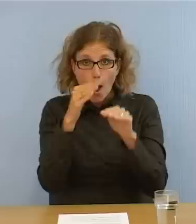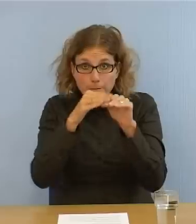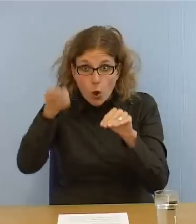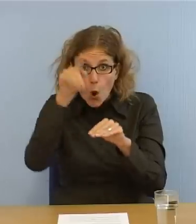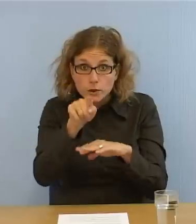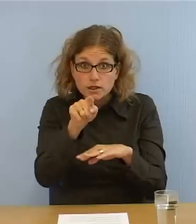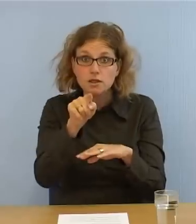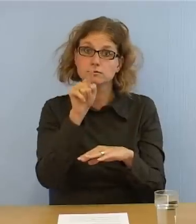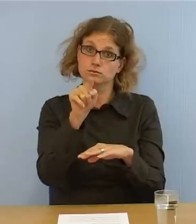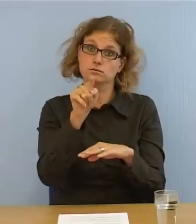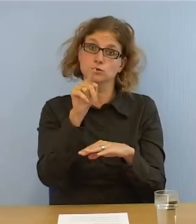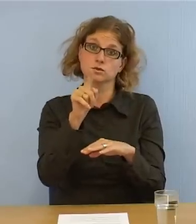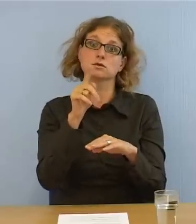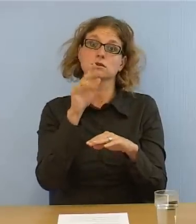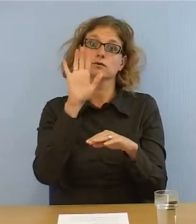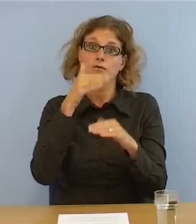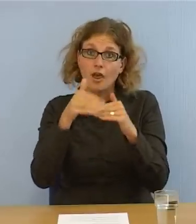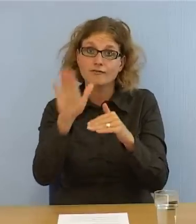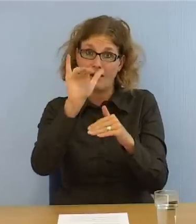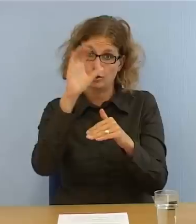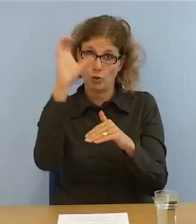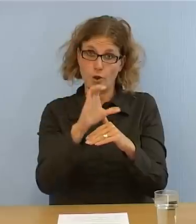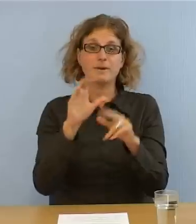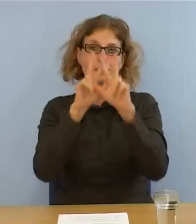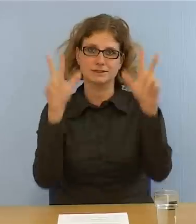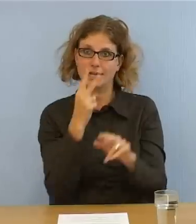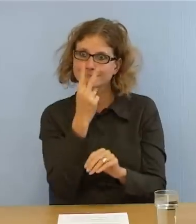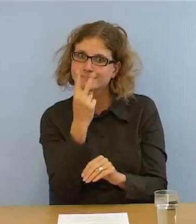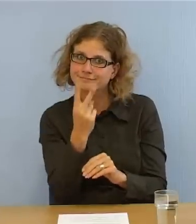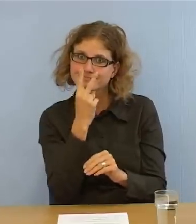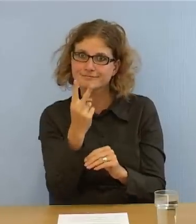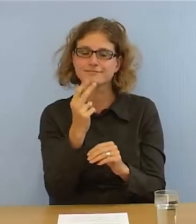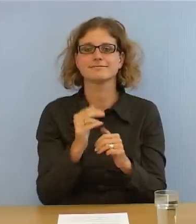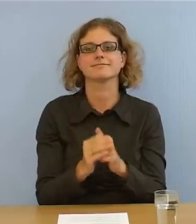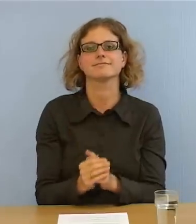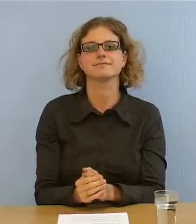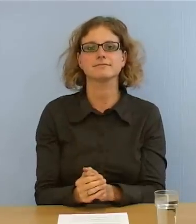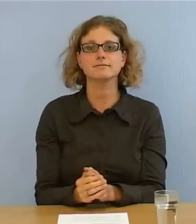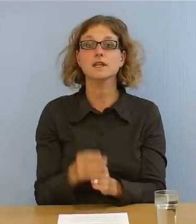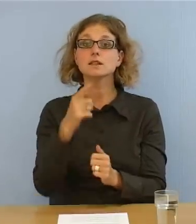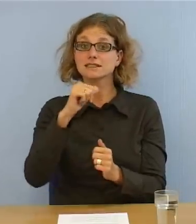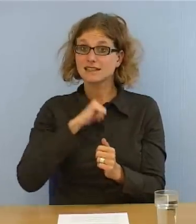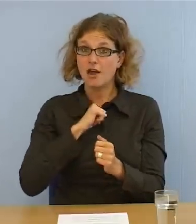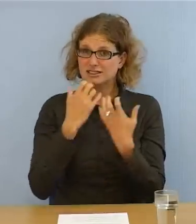Wil je op de hoogte gehouden worden van de laatste nieuwtjes, kijk dan vanaf 15 oktober op de website.